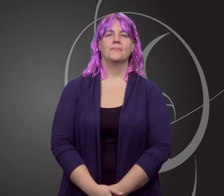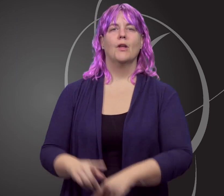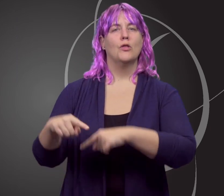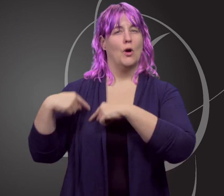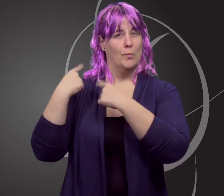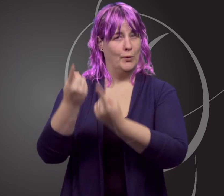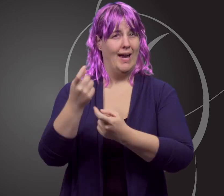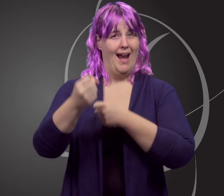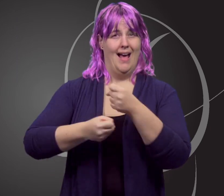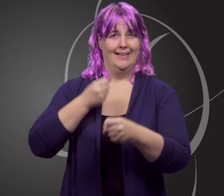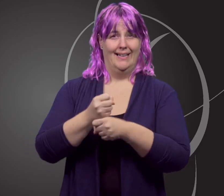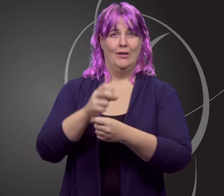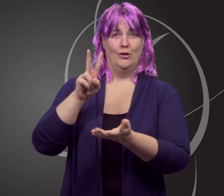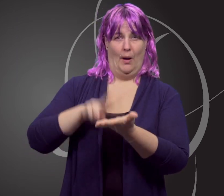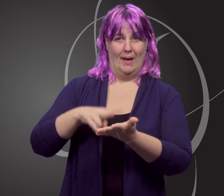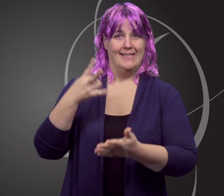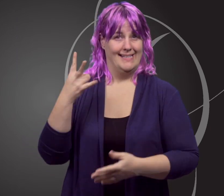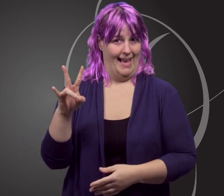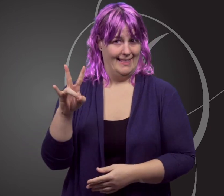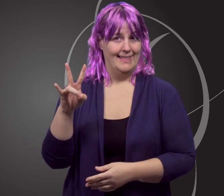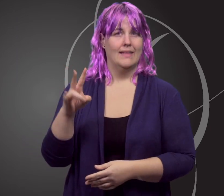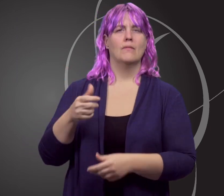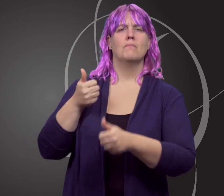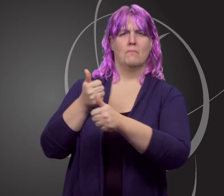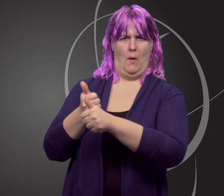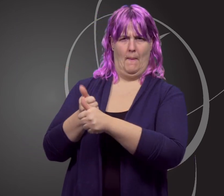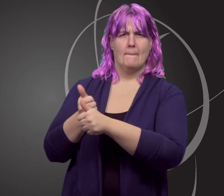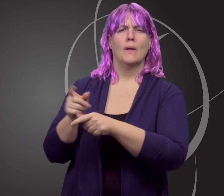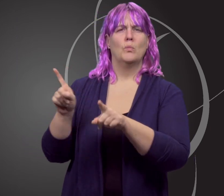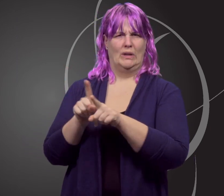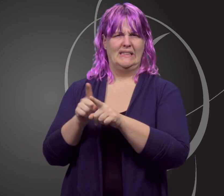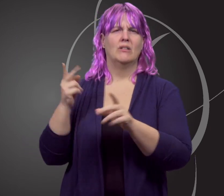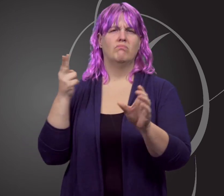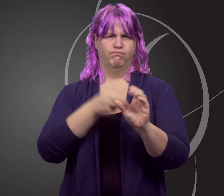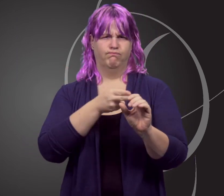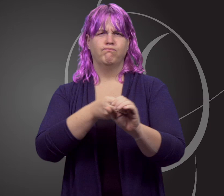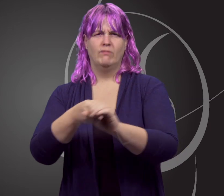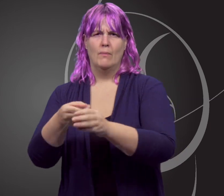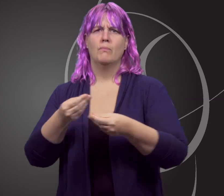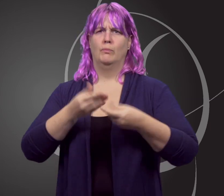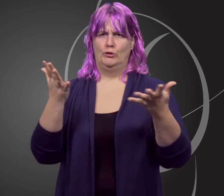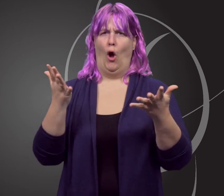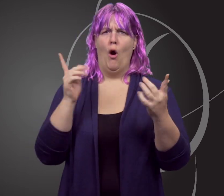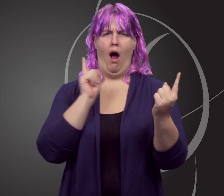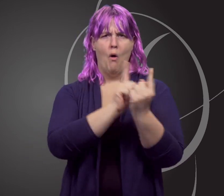Il a également participé à plusieurs rencontres